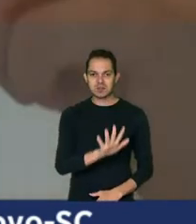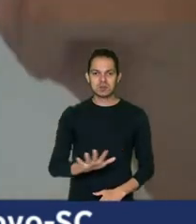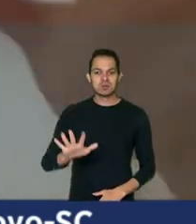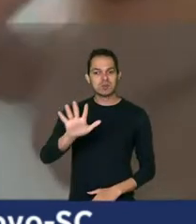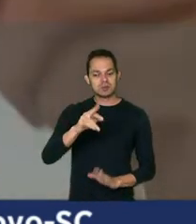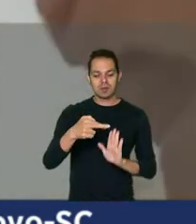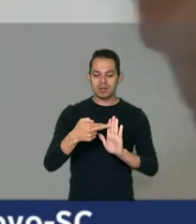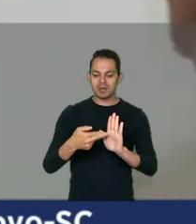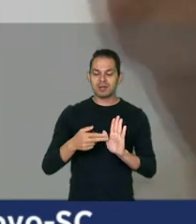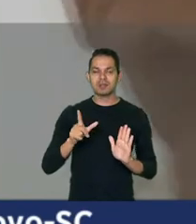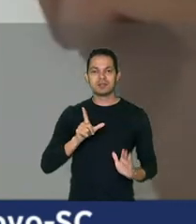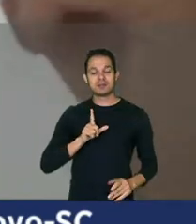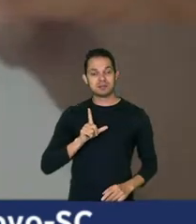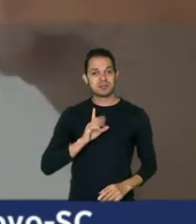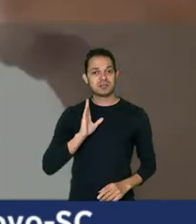CASSINOS E GENÉRICA PARA O